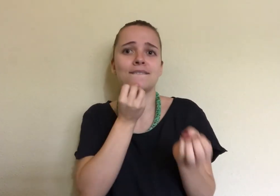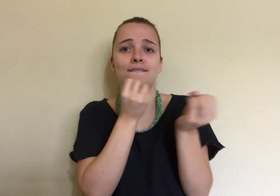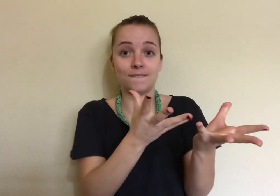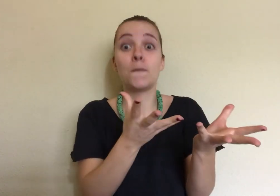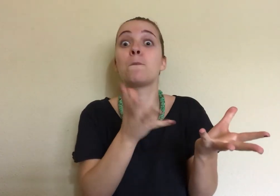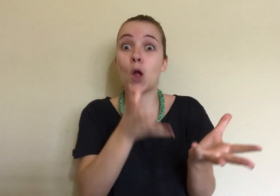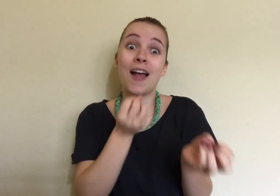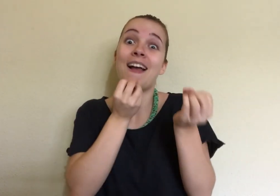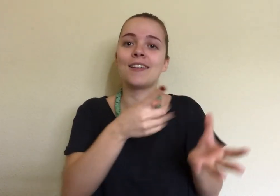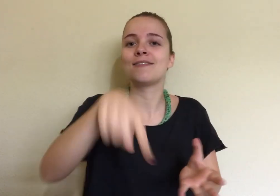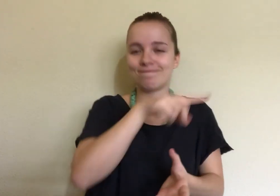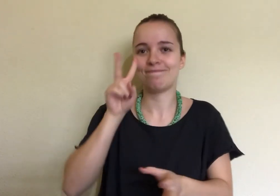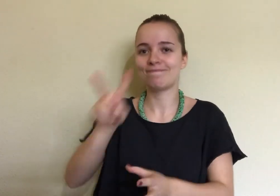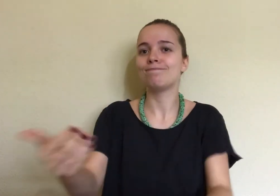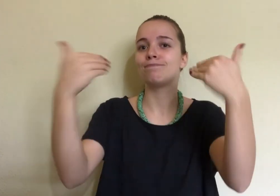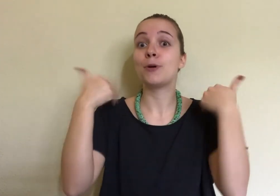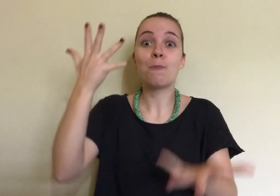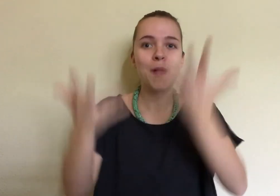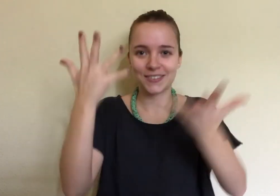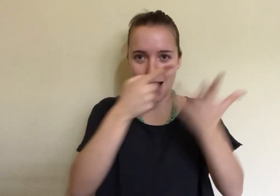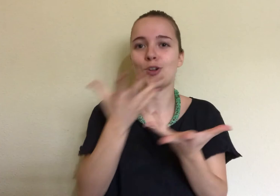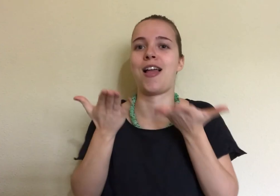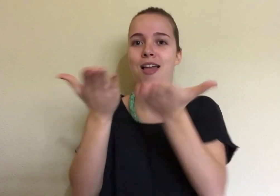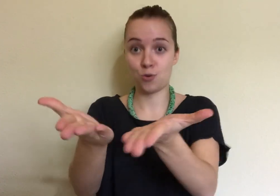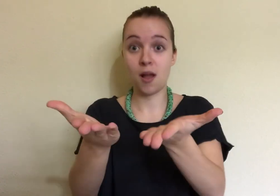Es importante que quede constancia para que la organización pueda atenderos correctamente.